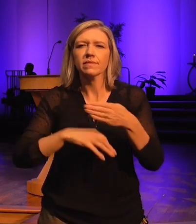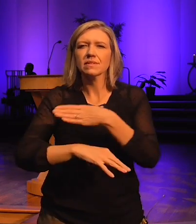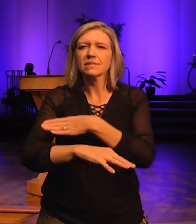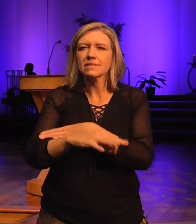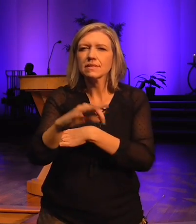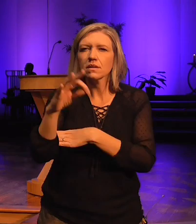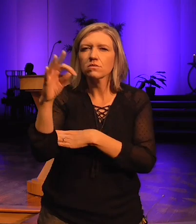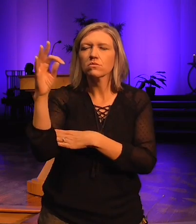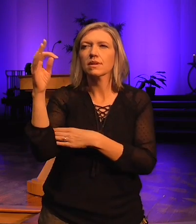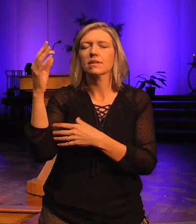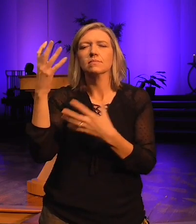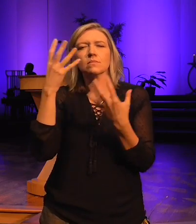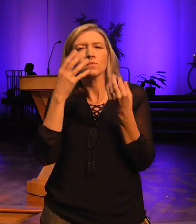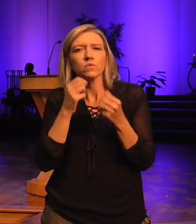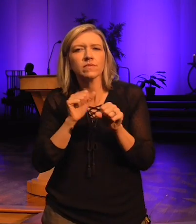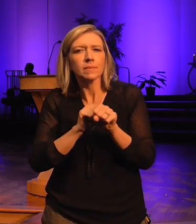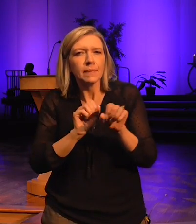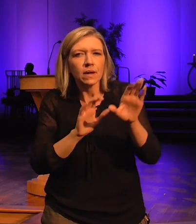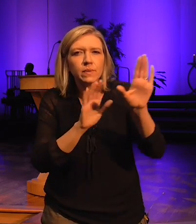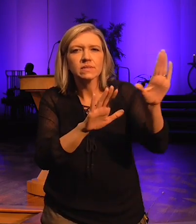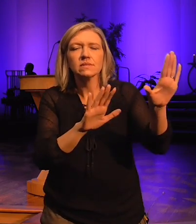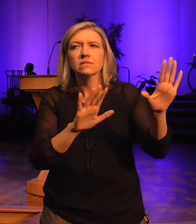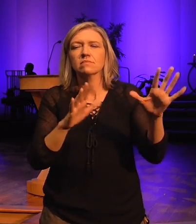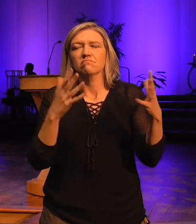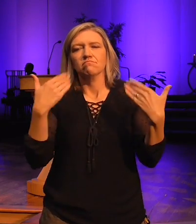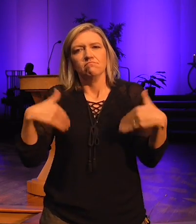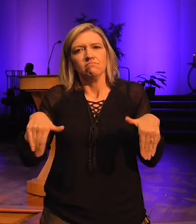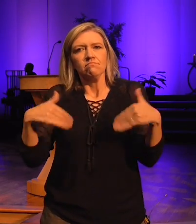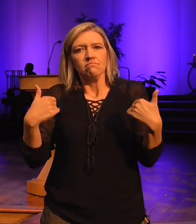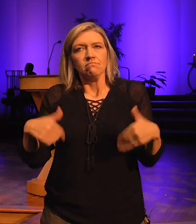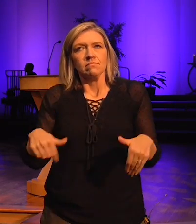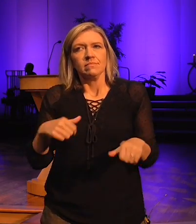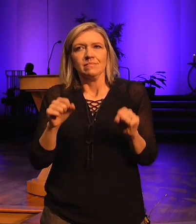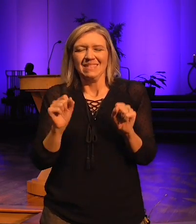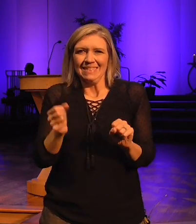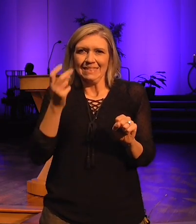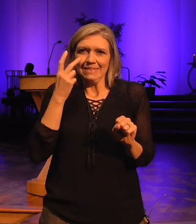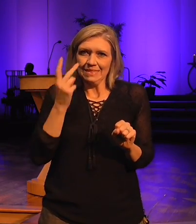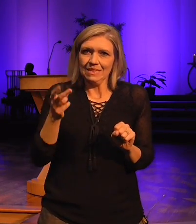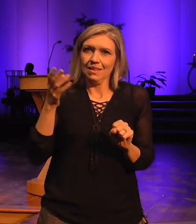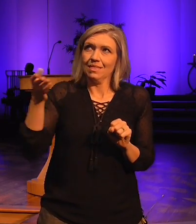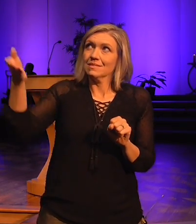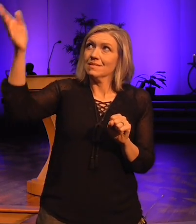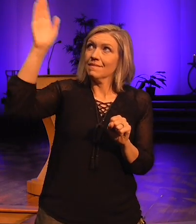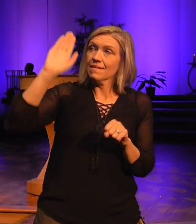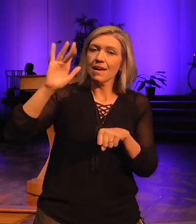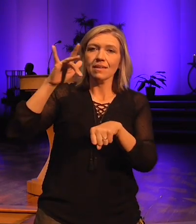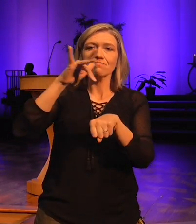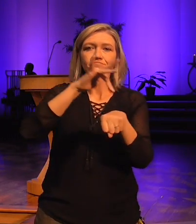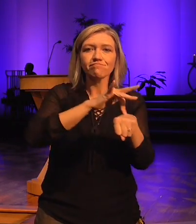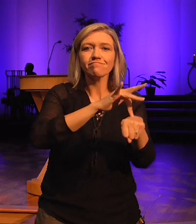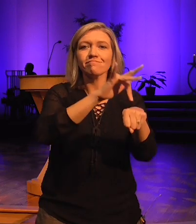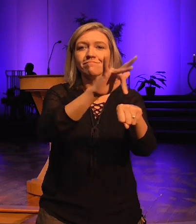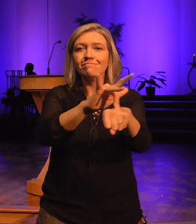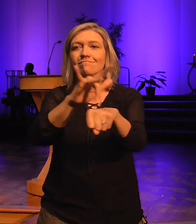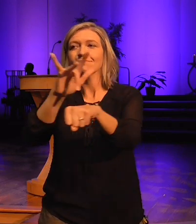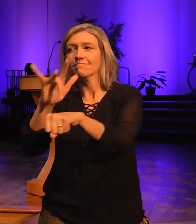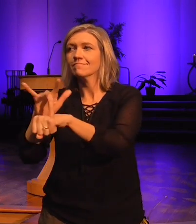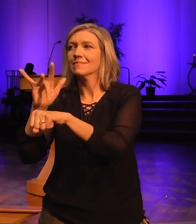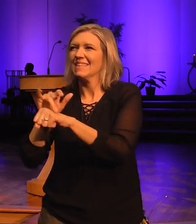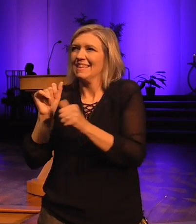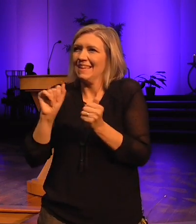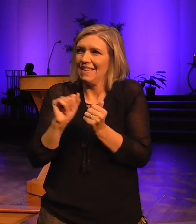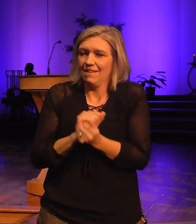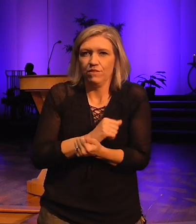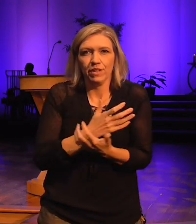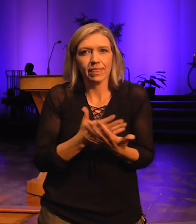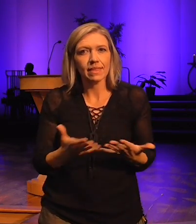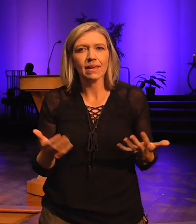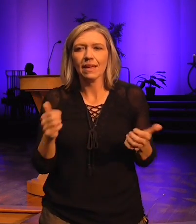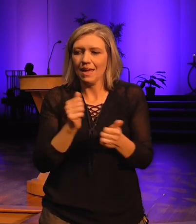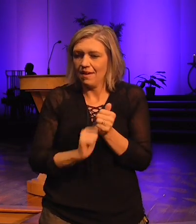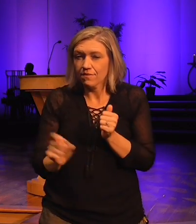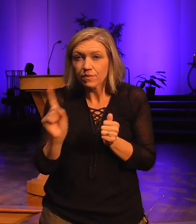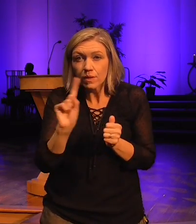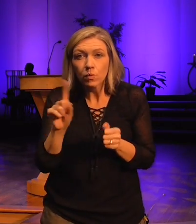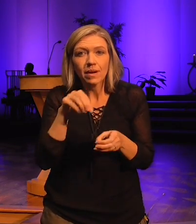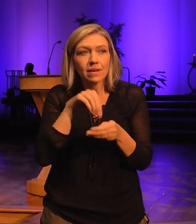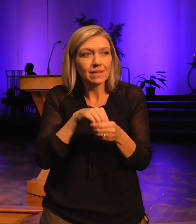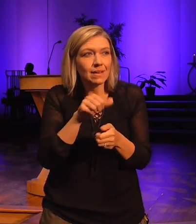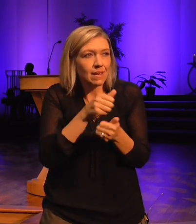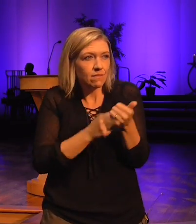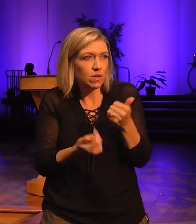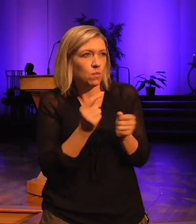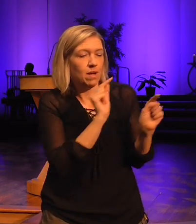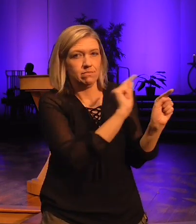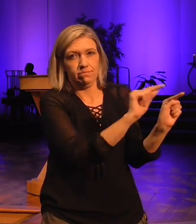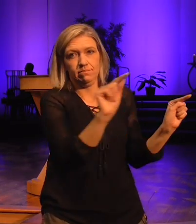montañas rocosas que puedo ver la mano de lo Divino en todo, en todas partes y en todos